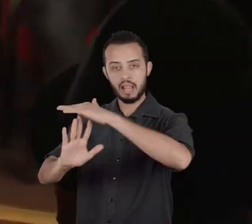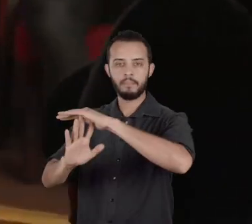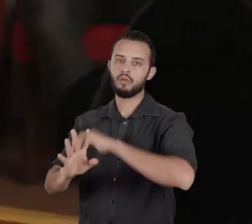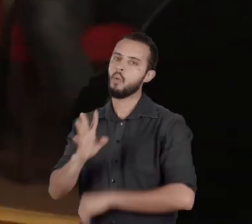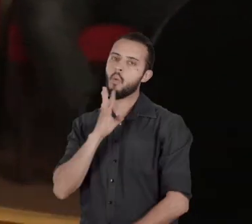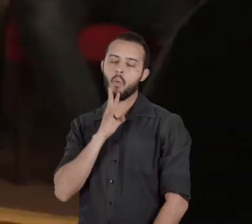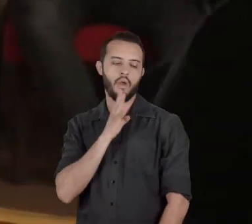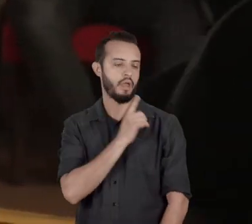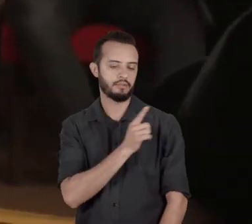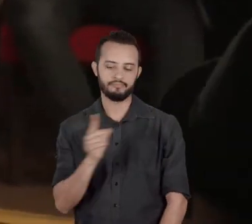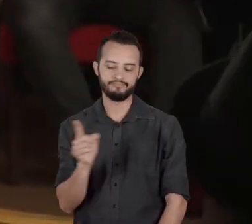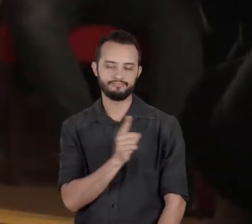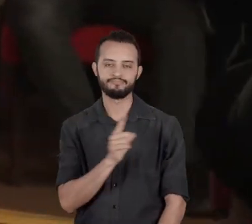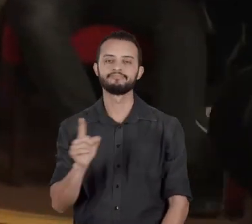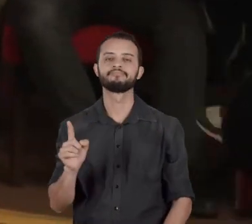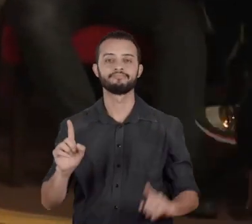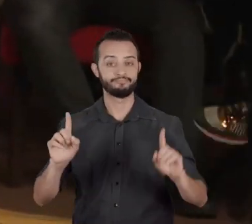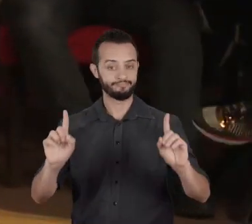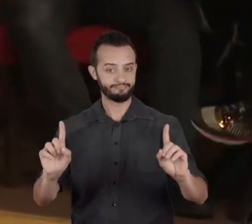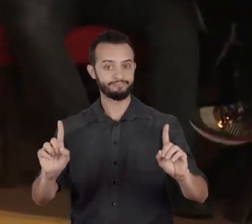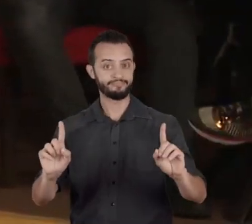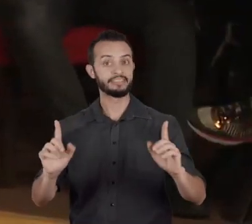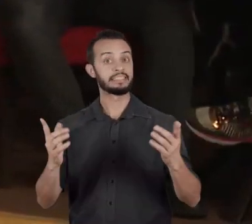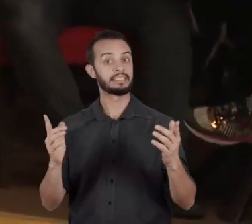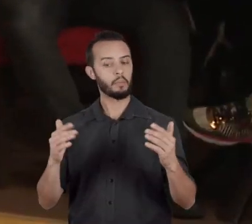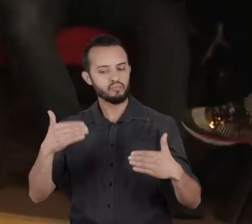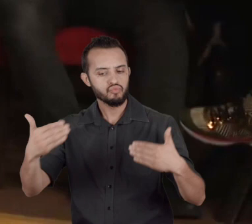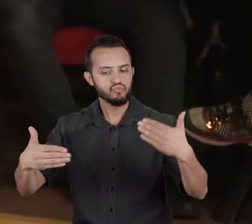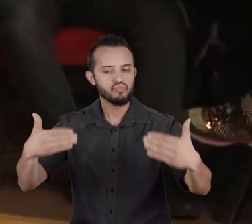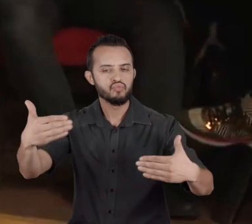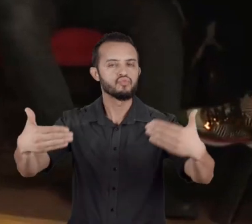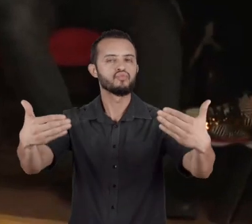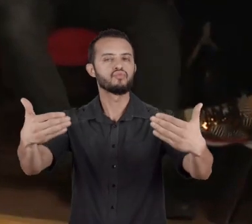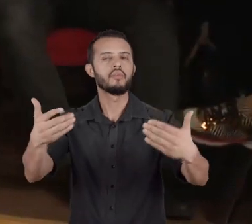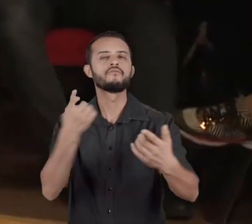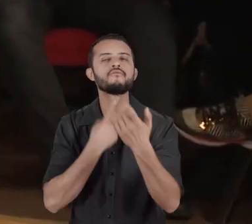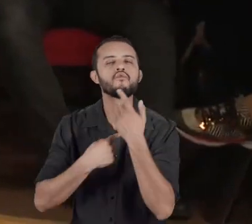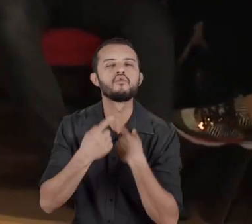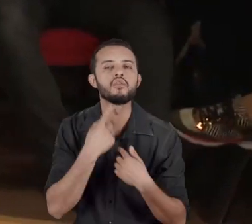e segundo eles tendem a desejar, no final das contas, as mesmas coisas.